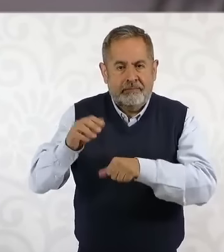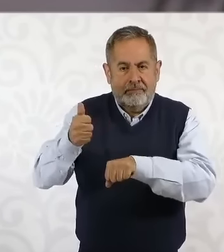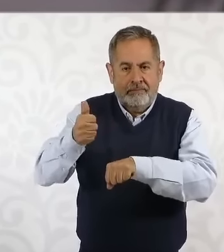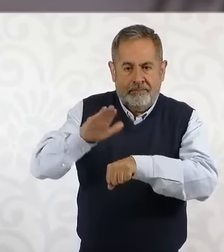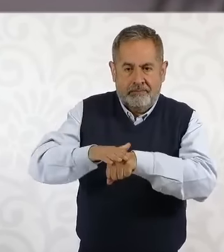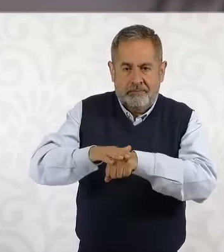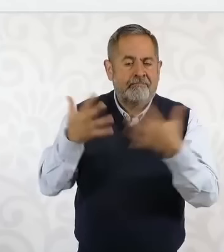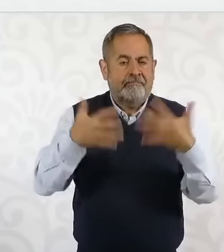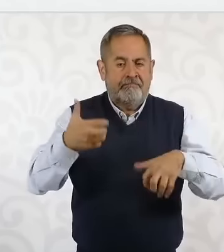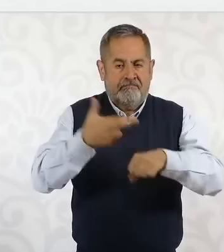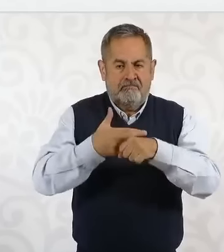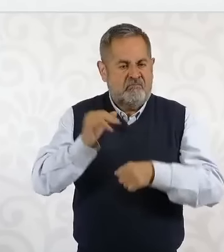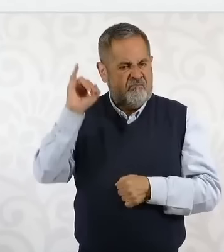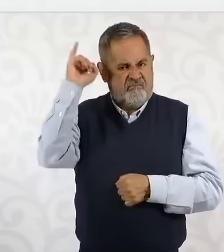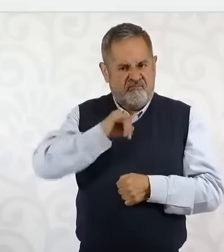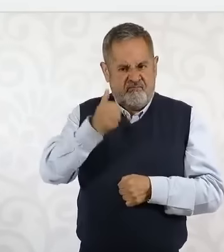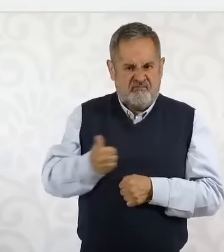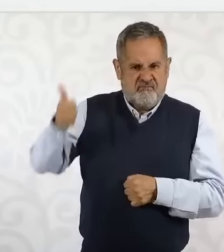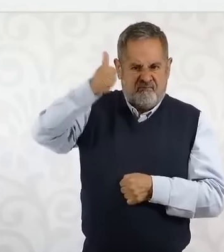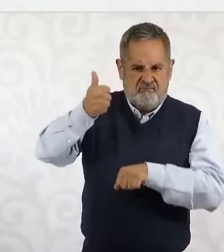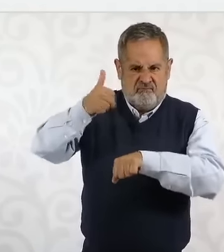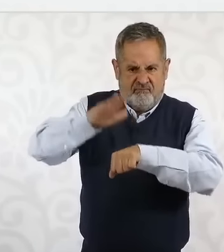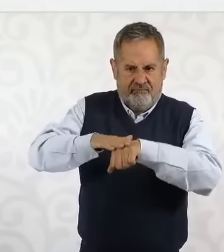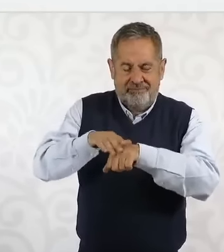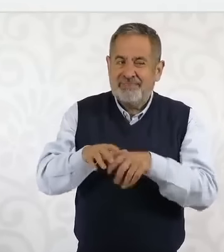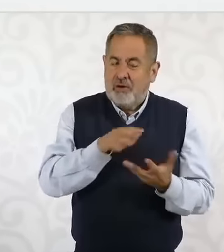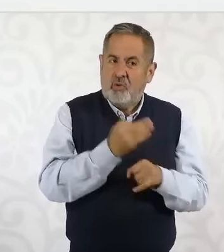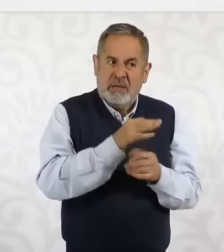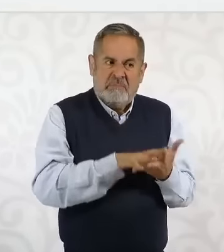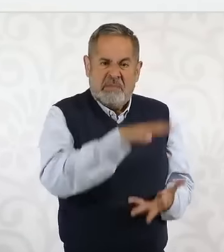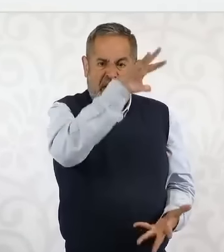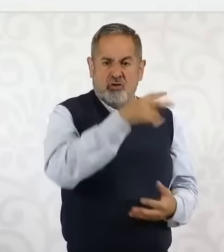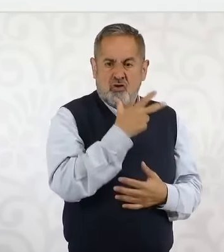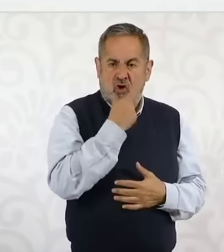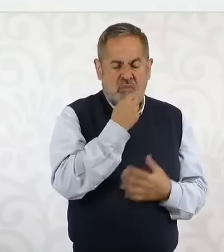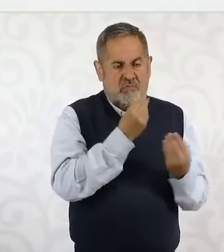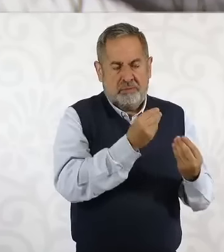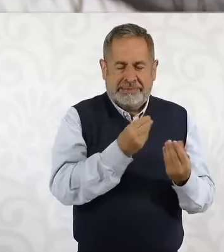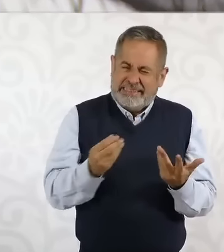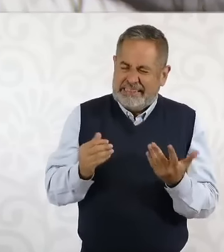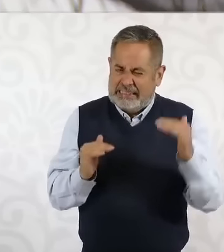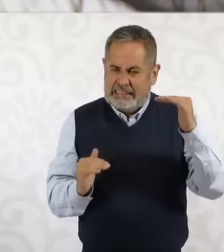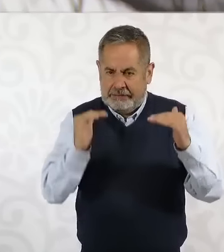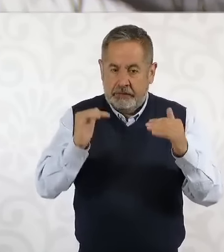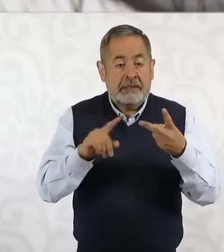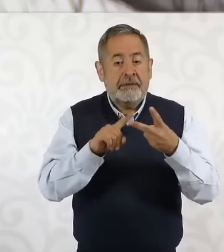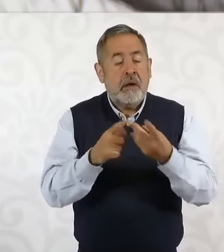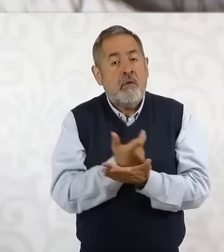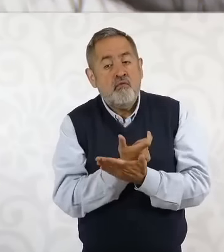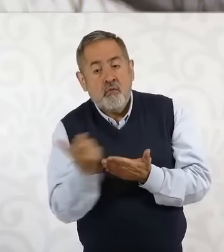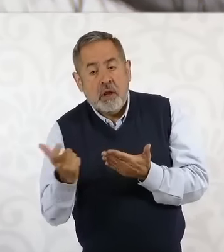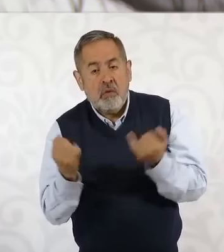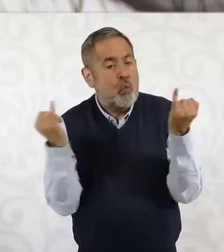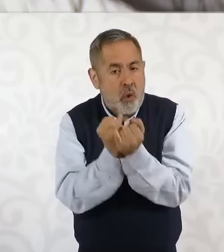empresa porque ahí dominan los hombres. Y la otra es la brecha salarial, que todavía sigue siendo